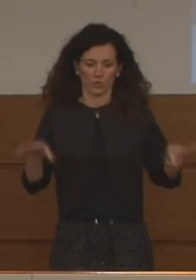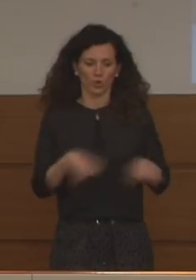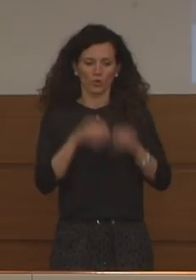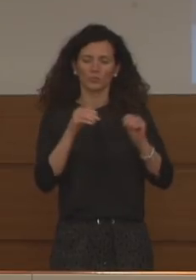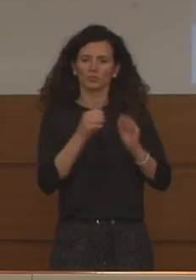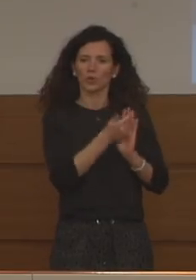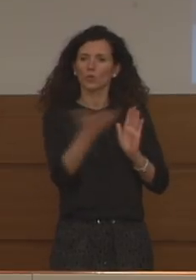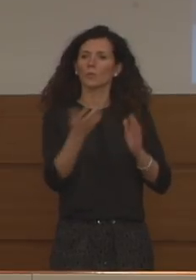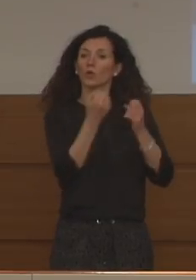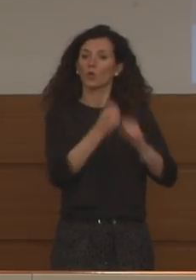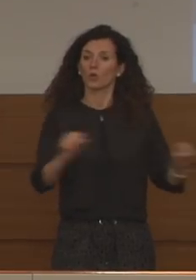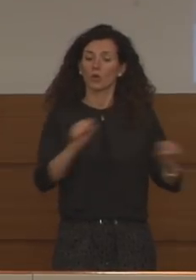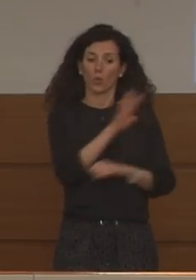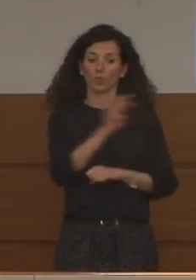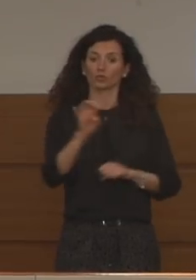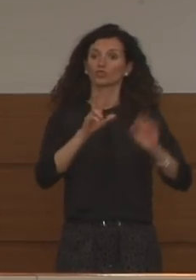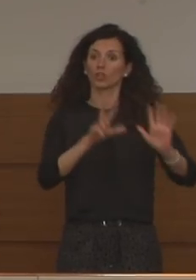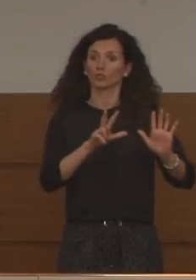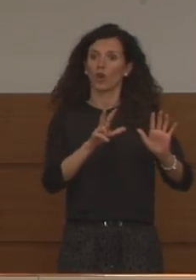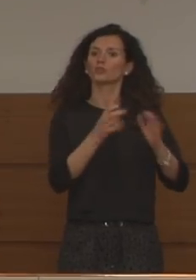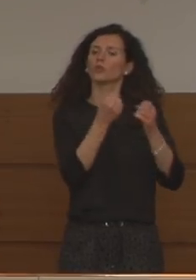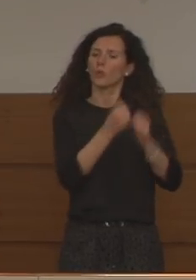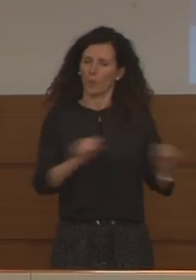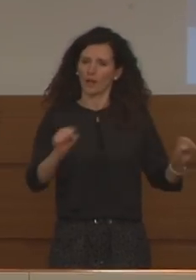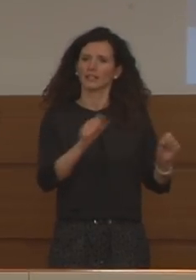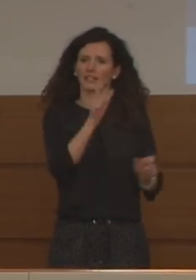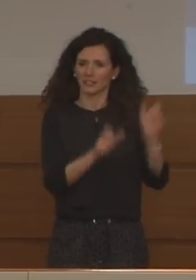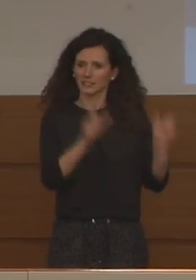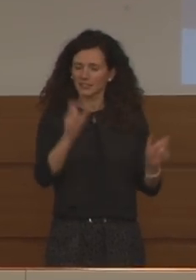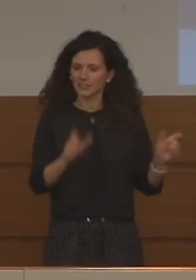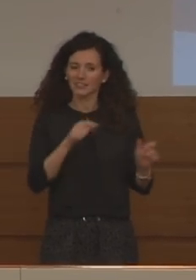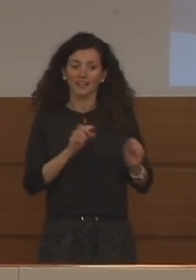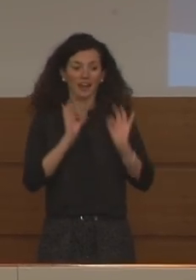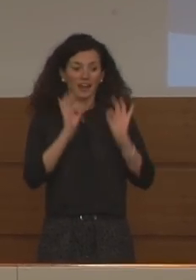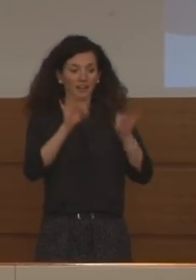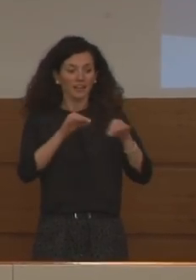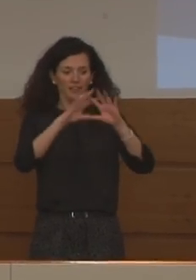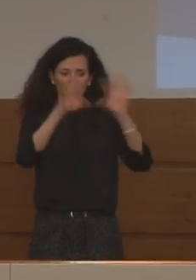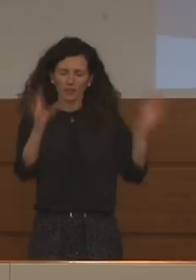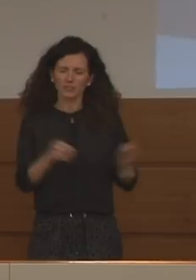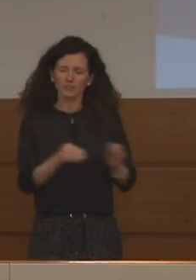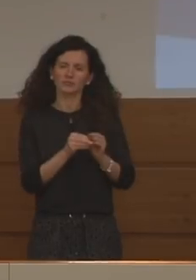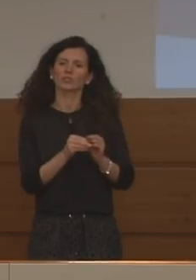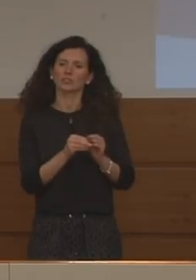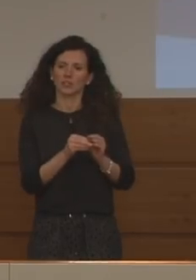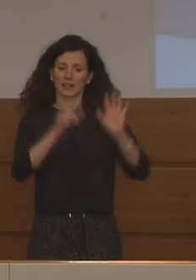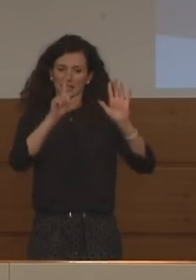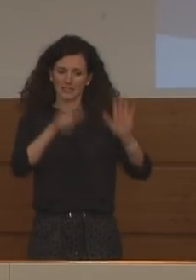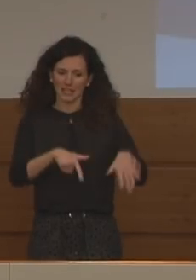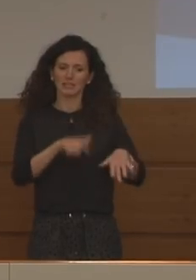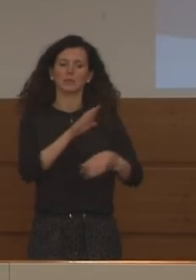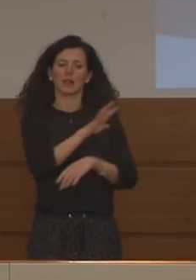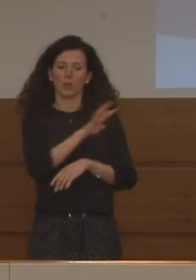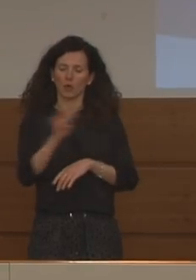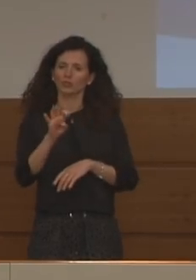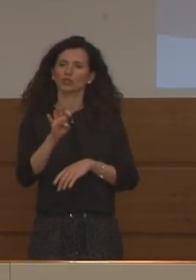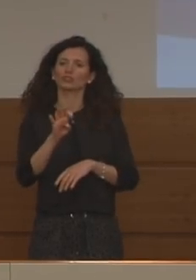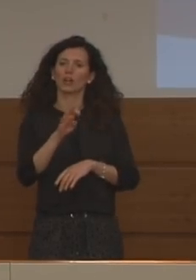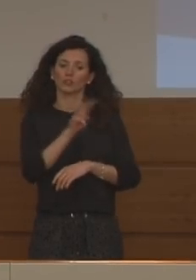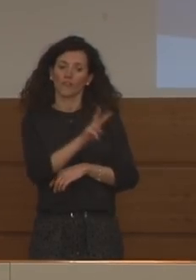Registriamo 408 guariti, che porta il numero del totale dei guariti a 7.423.